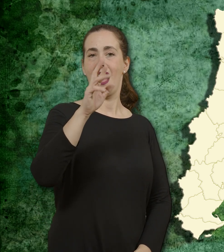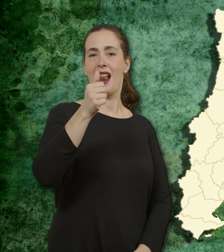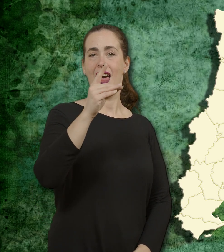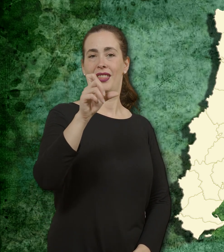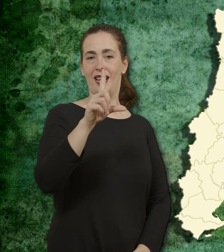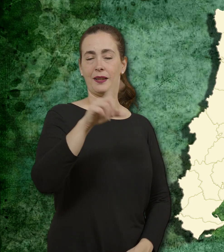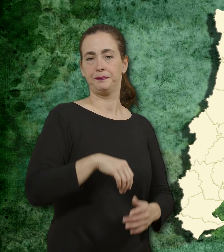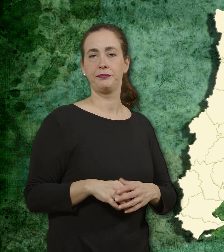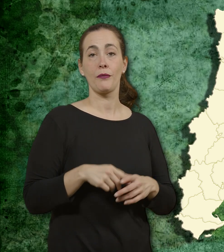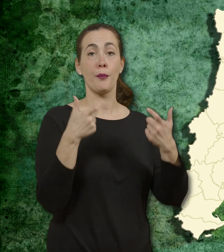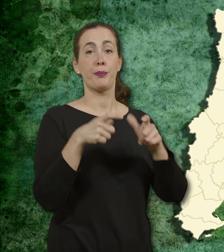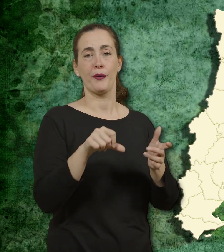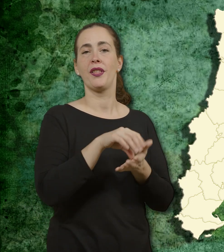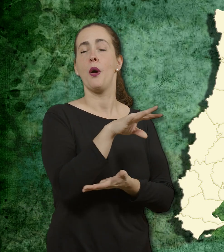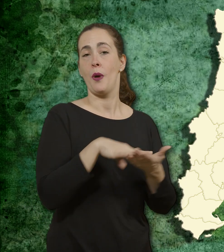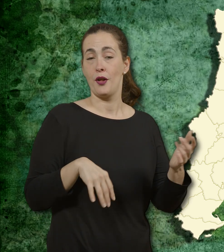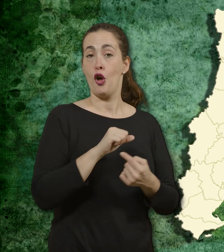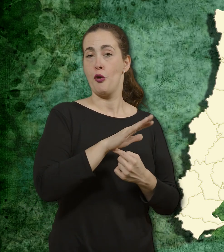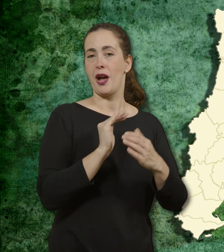TARADELL Província de Barcelona.